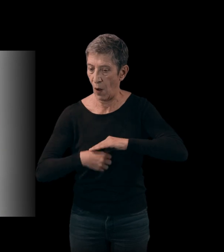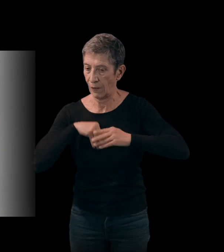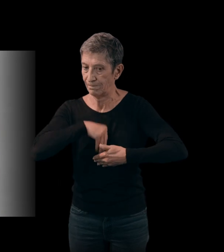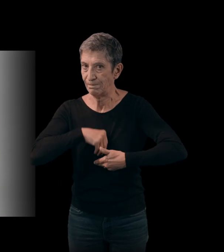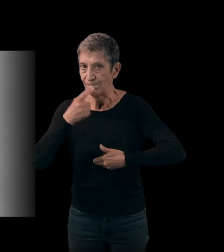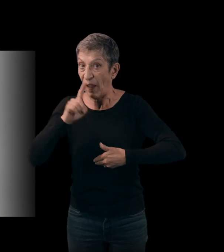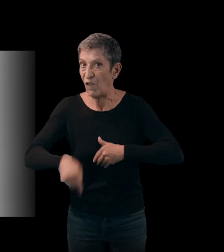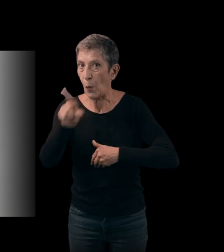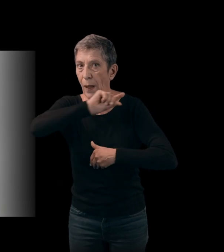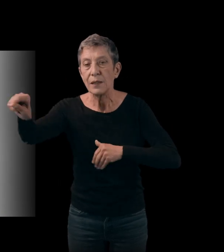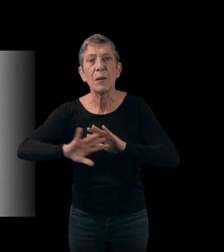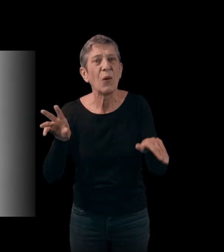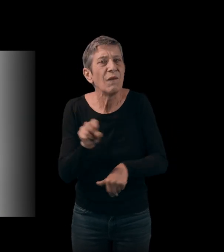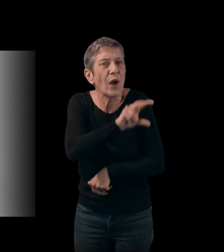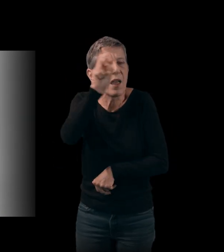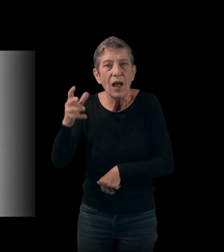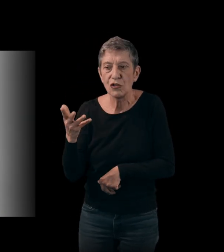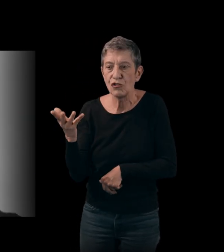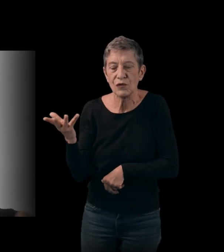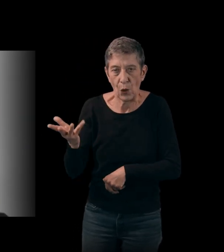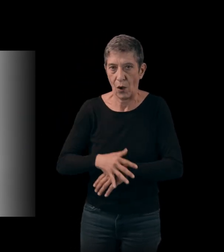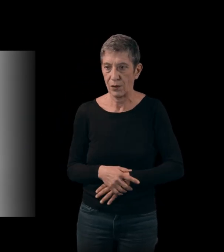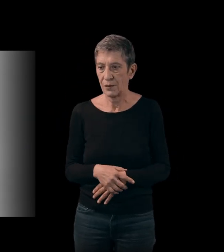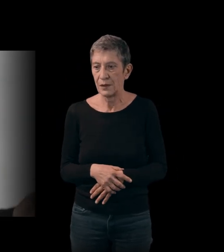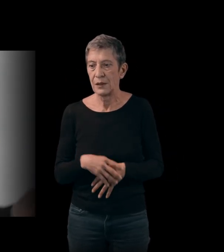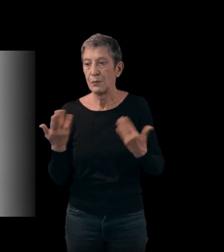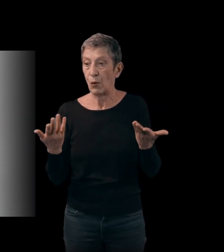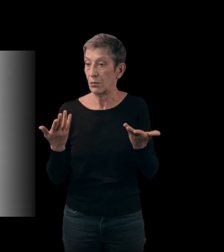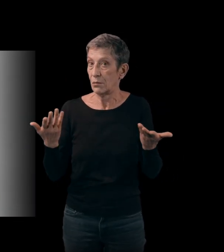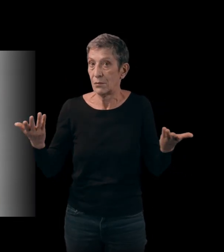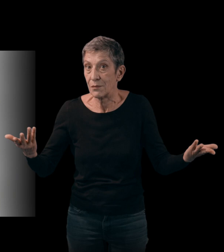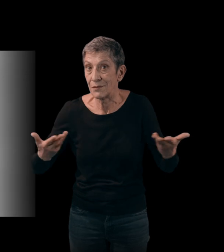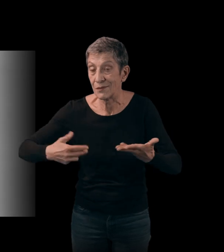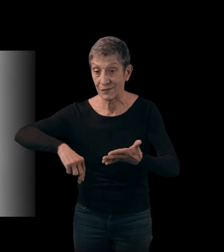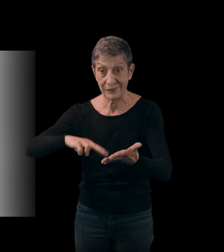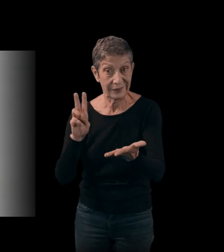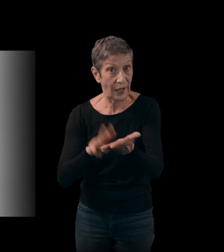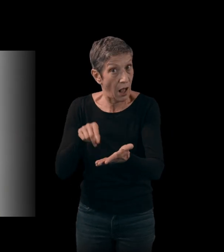Quels sont ces deux voyages ? Dans le réel relaté, puisque là, hop, ça file vachement vite.